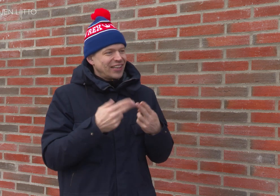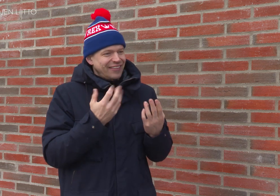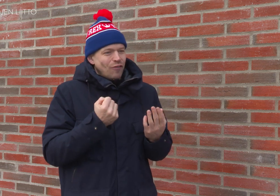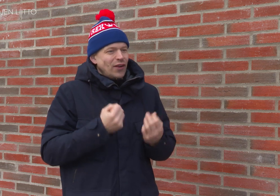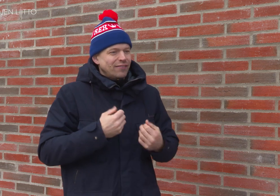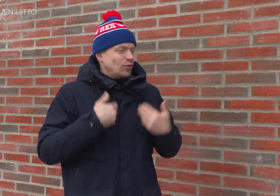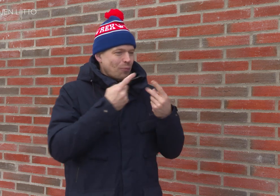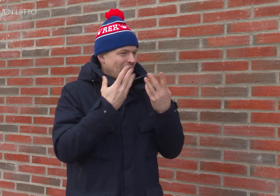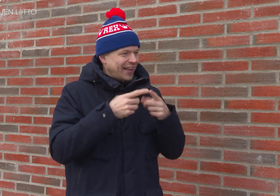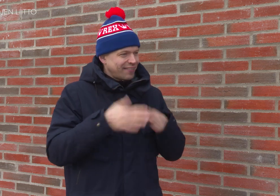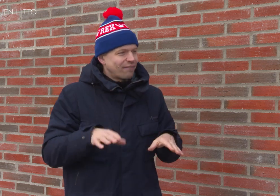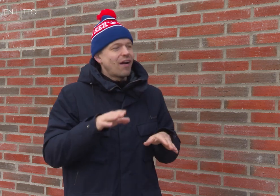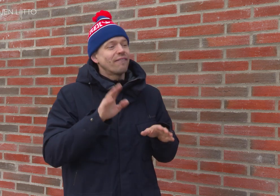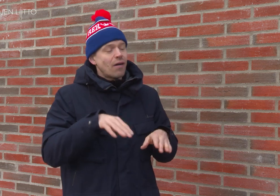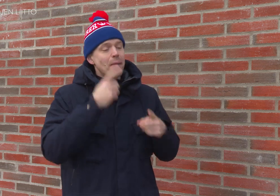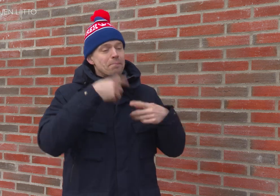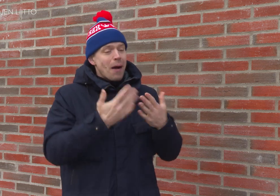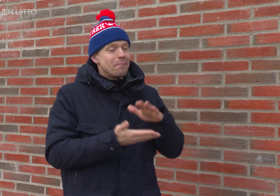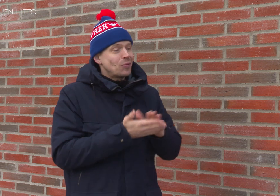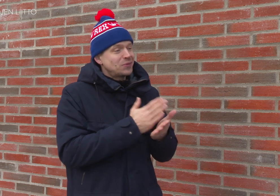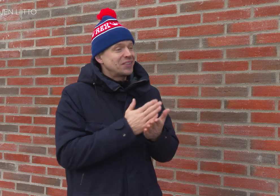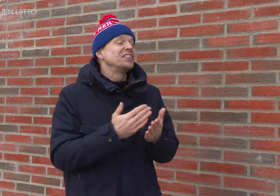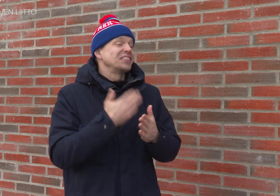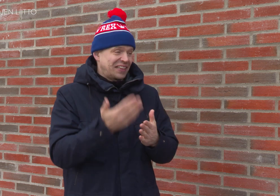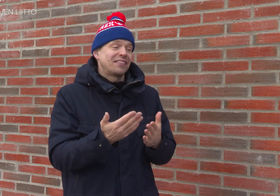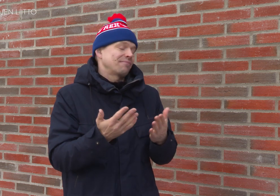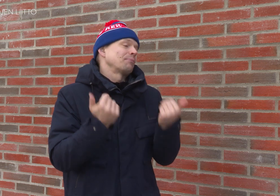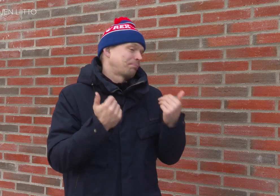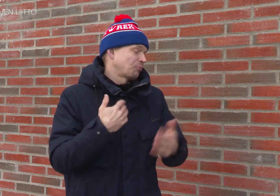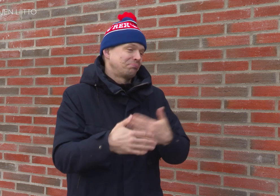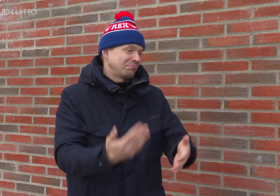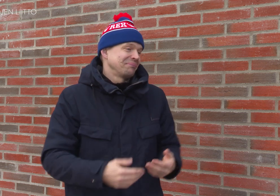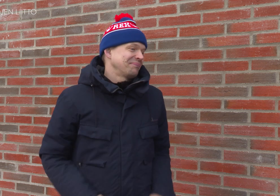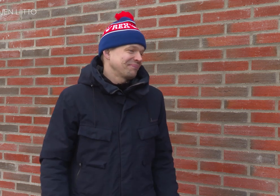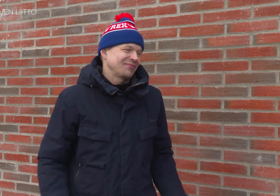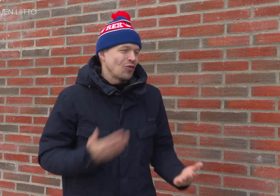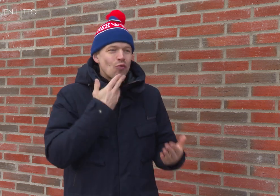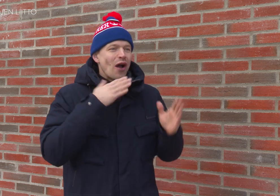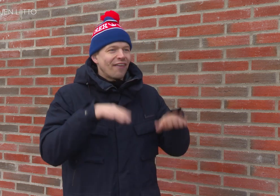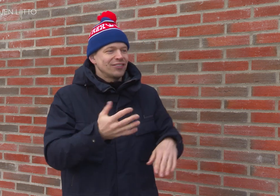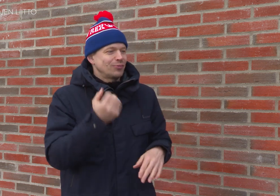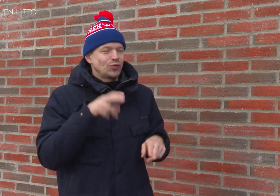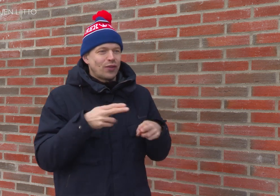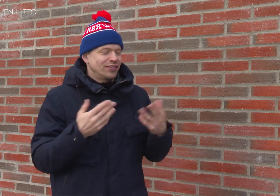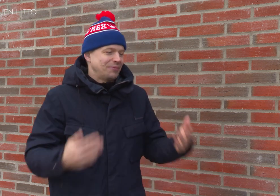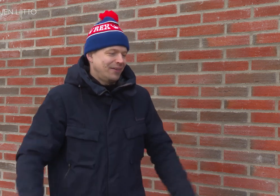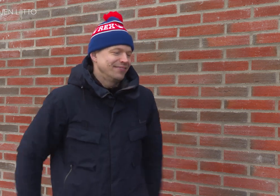sillä tanssia voi monella eri tavalla. Kun vaan keskittyy perusasiohin, alkaa homma sujua kuin itsestään. Kuka tahansa pystyy tanssimaan.